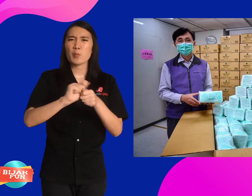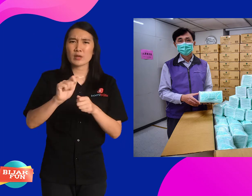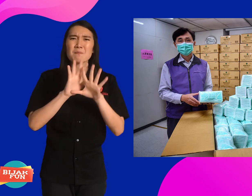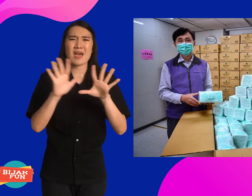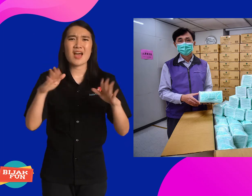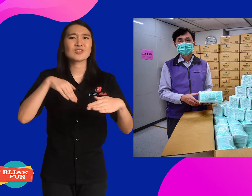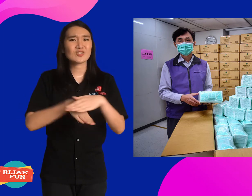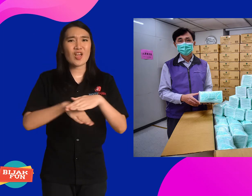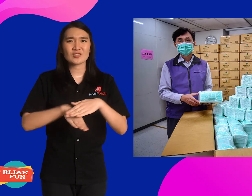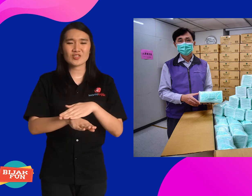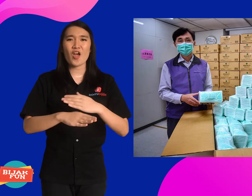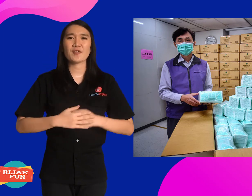Untuk membuat stok barang.